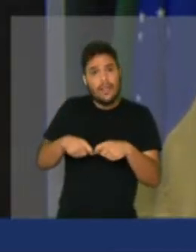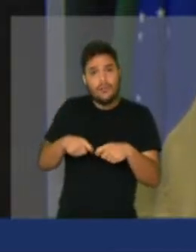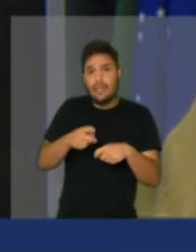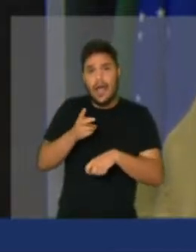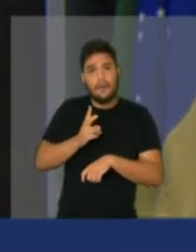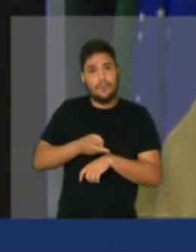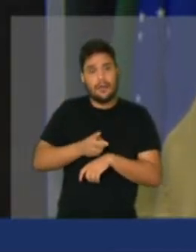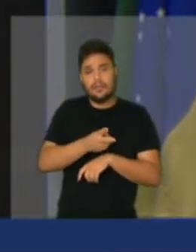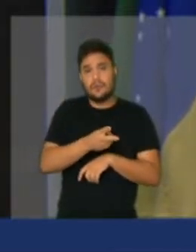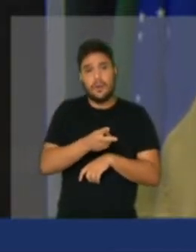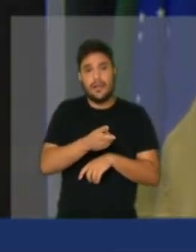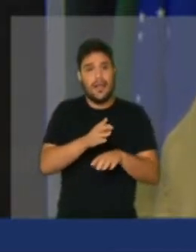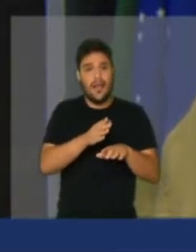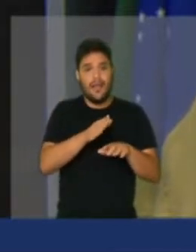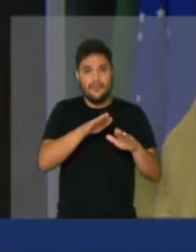CASA. QUEM É QUE BANCA ISSO? O EMPRESÁRIO NÃO TEM MAIS